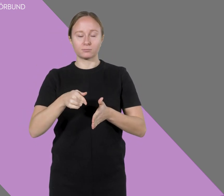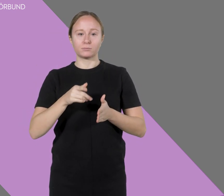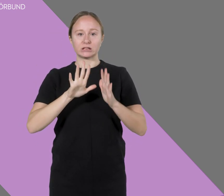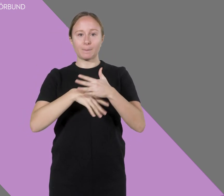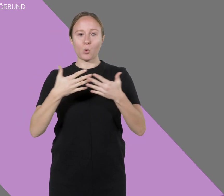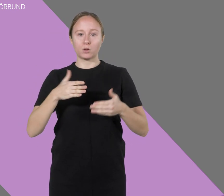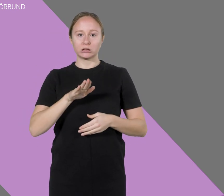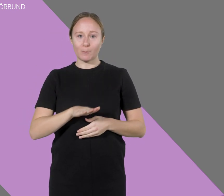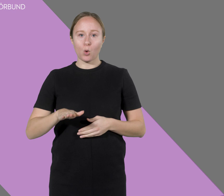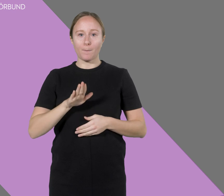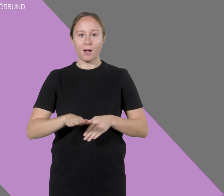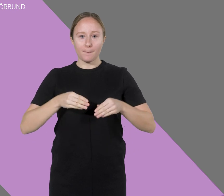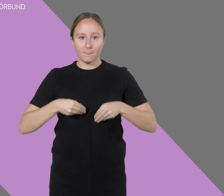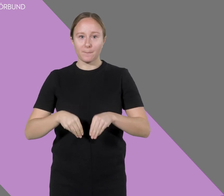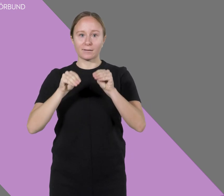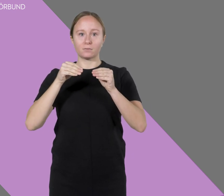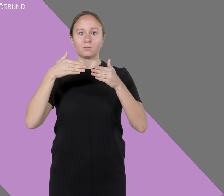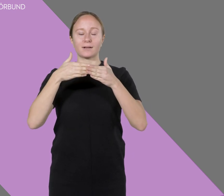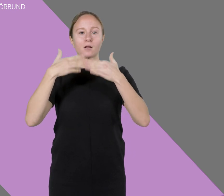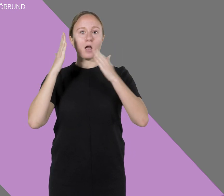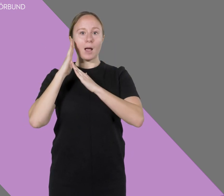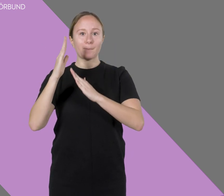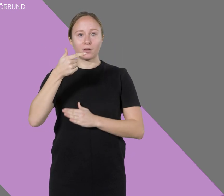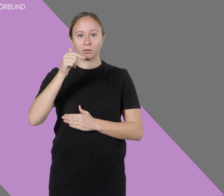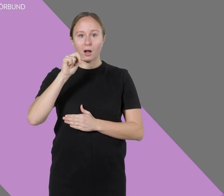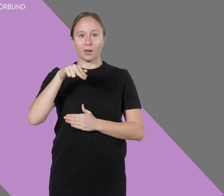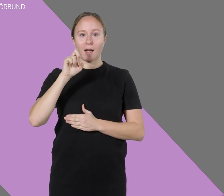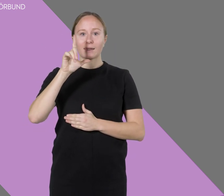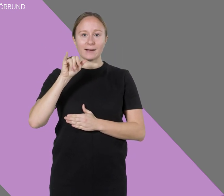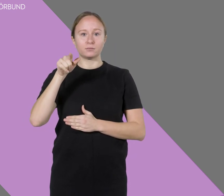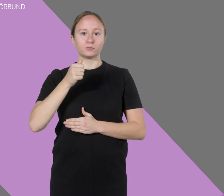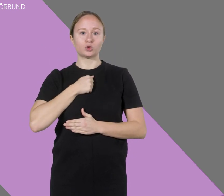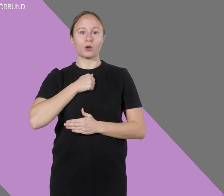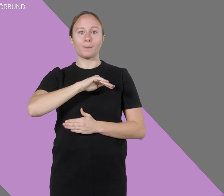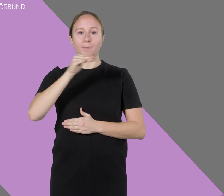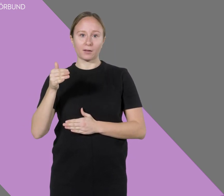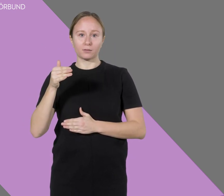den teckenspråkiga småbarnspedagogiken till daghemmet Taneli i Sockenbacka -